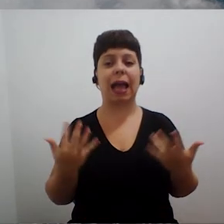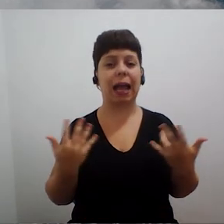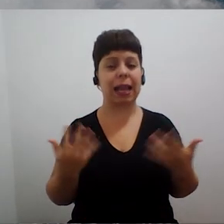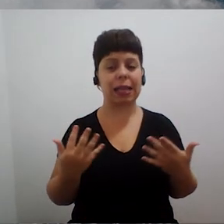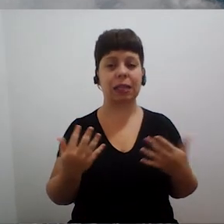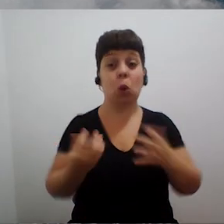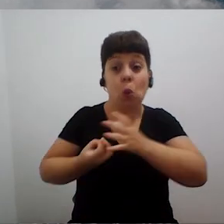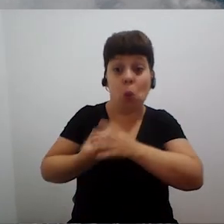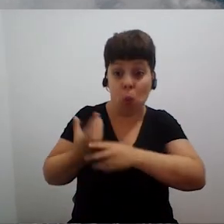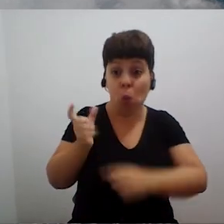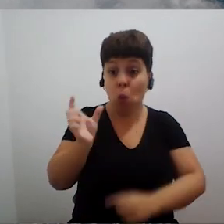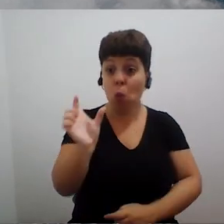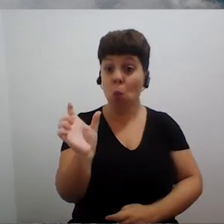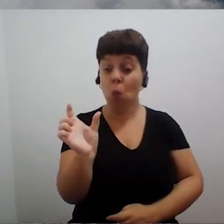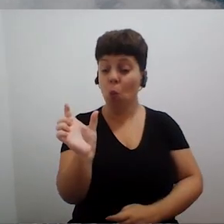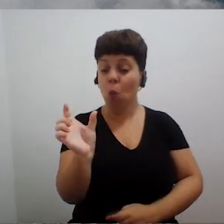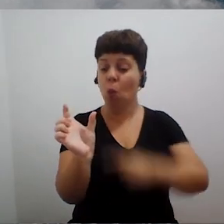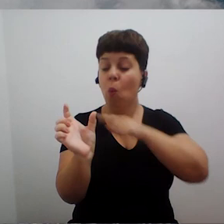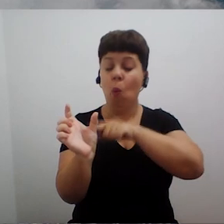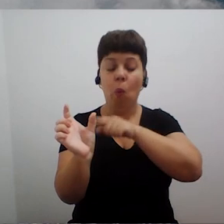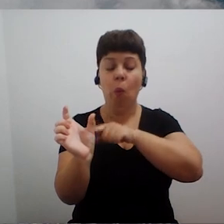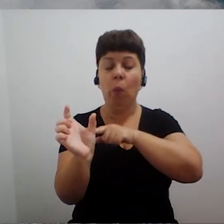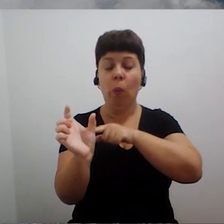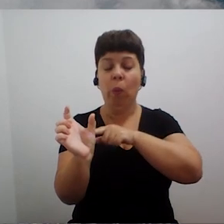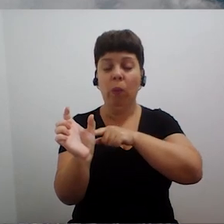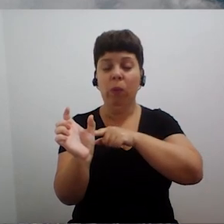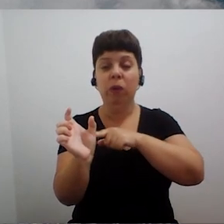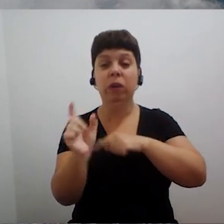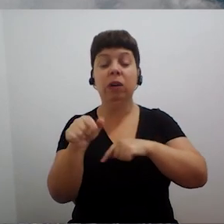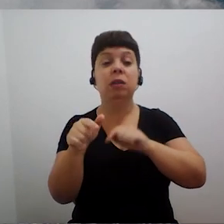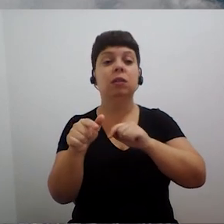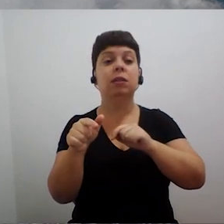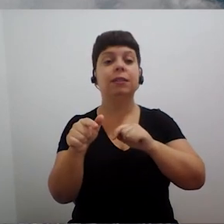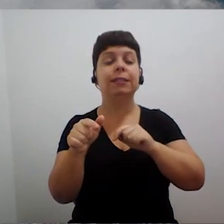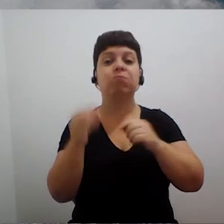o termo indica a preocupação ou a ocupação comum,